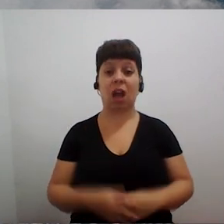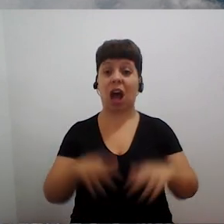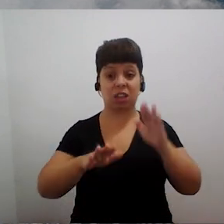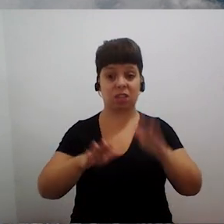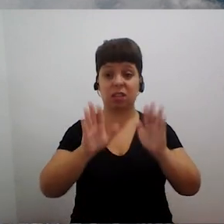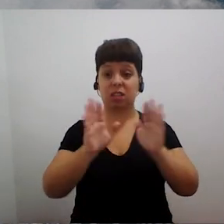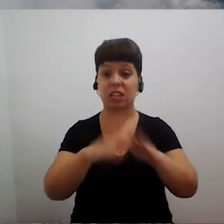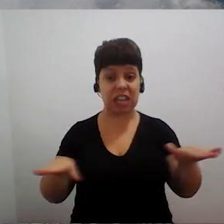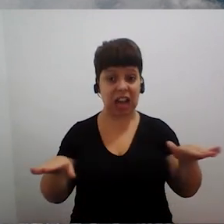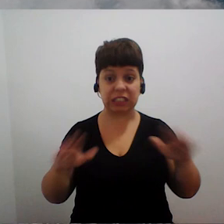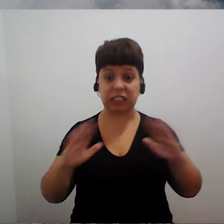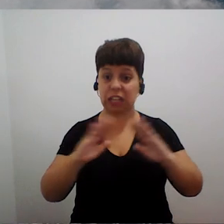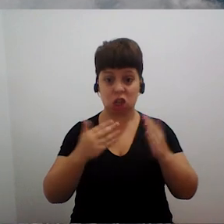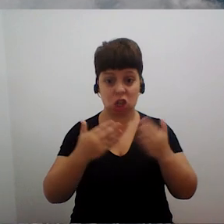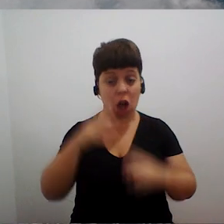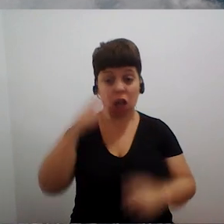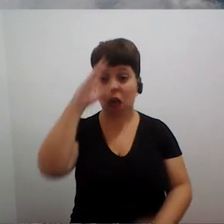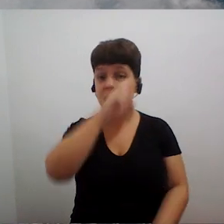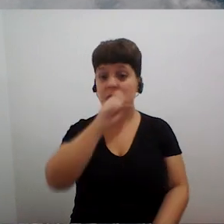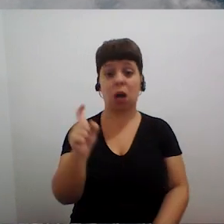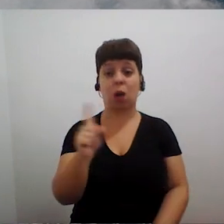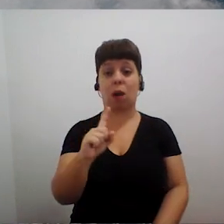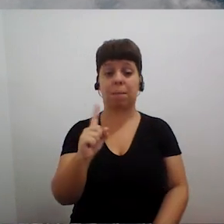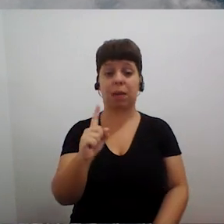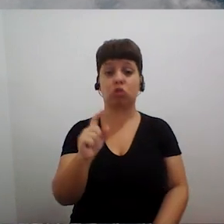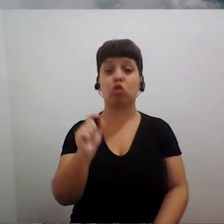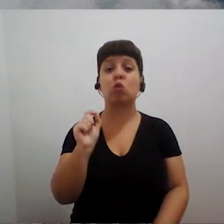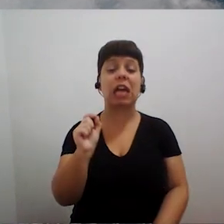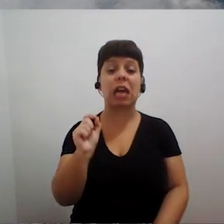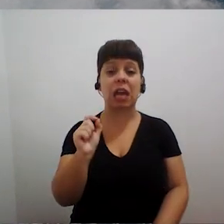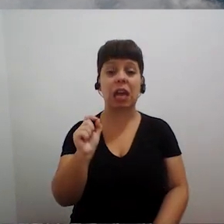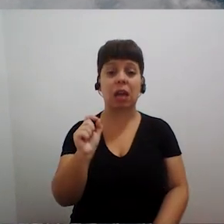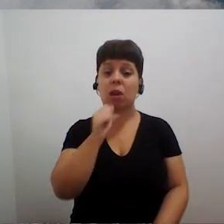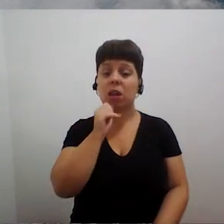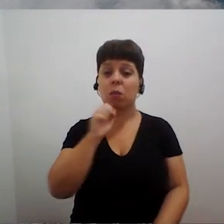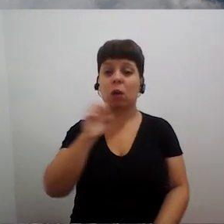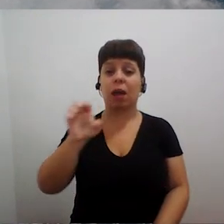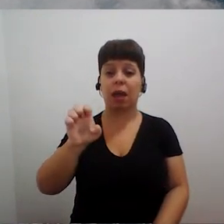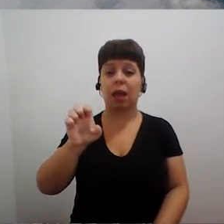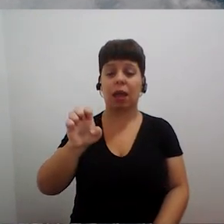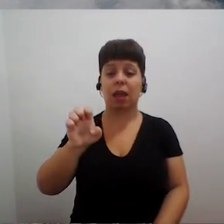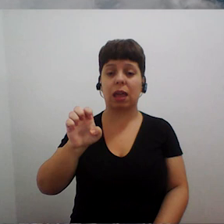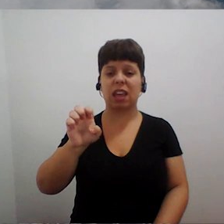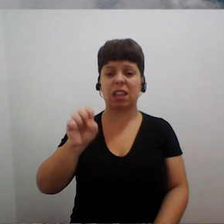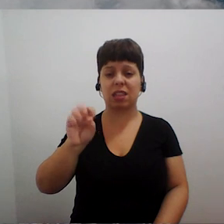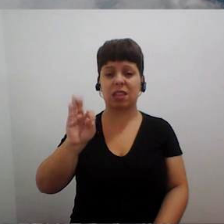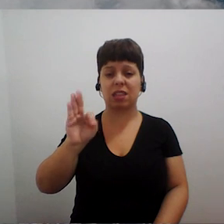desconhecem na escola o que é uma estação de tratamento de lixo